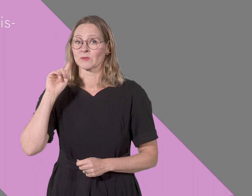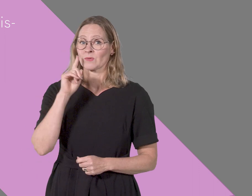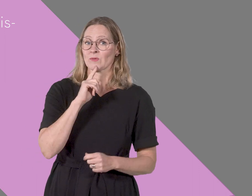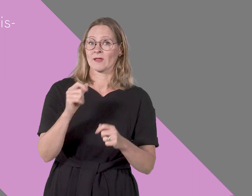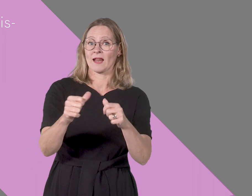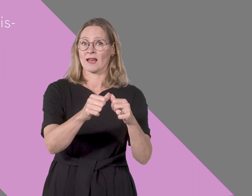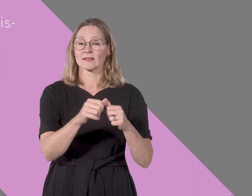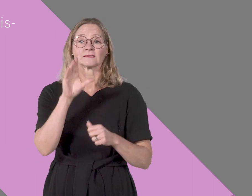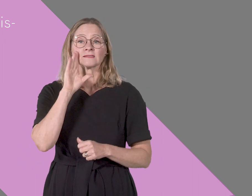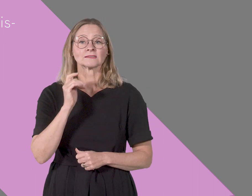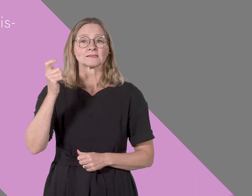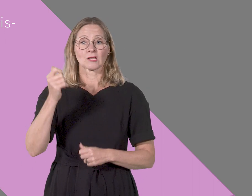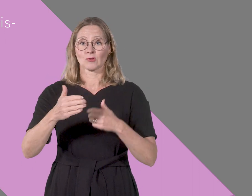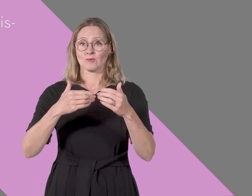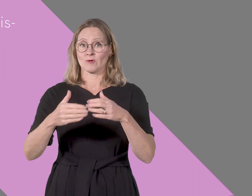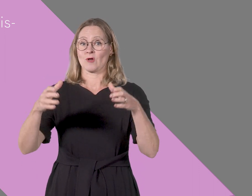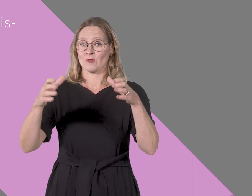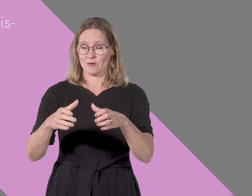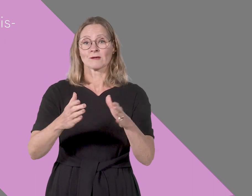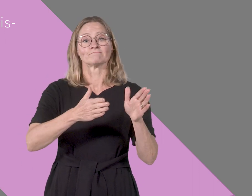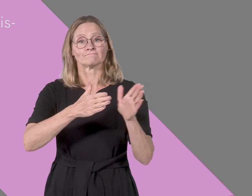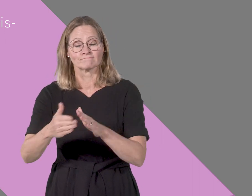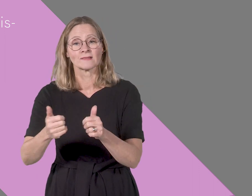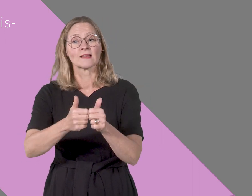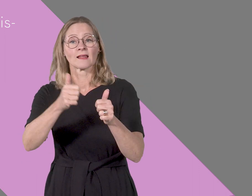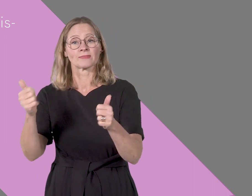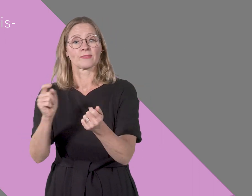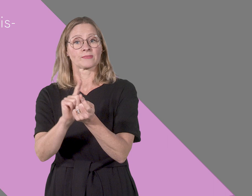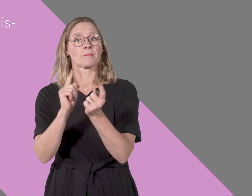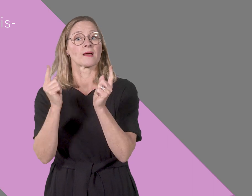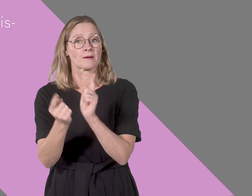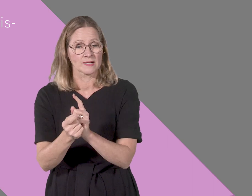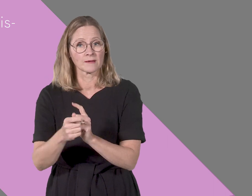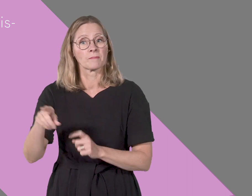Kuurojen Liiton seniorityöryhmä järjestää etätapaamisen -